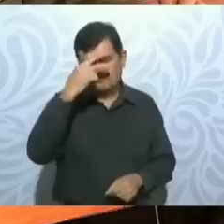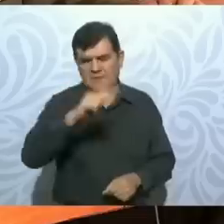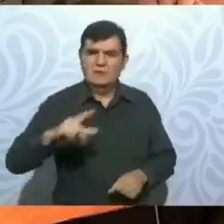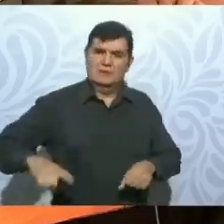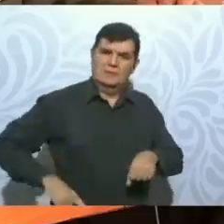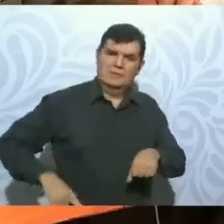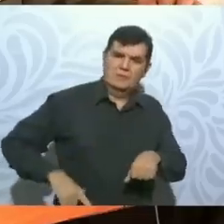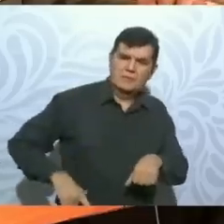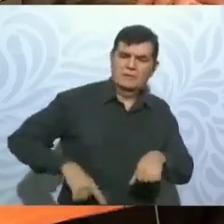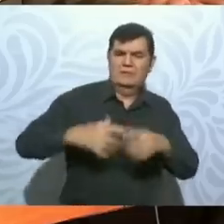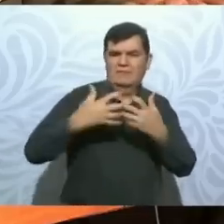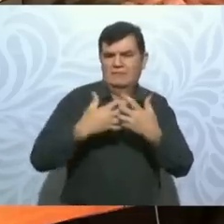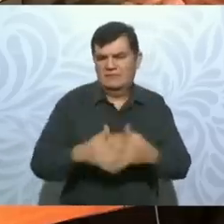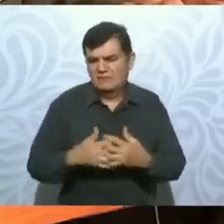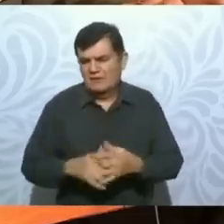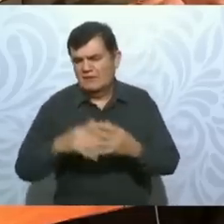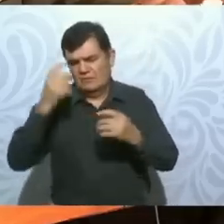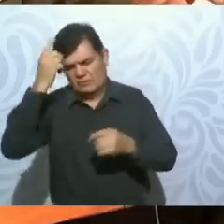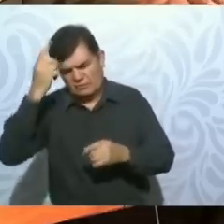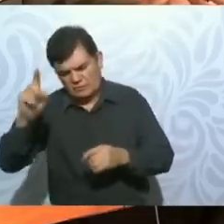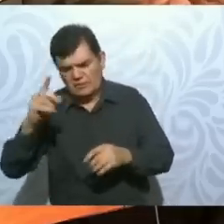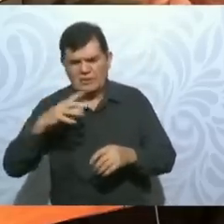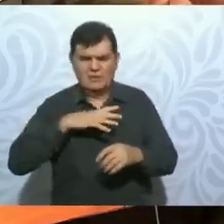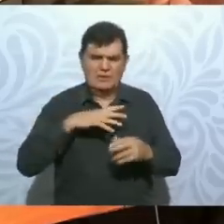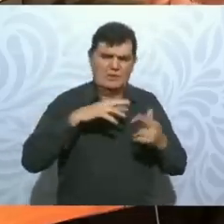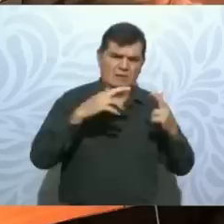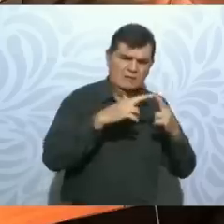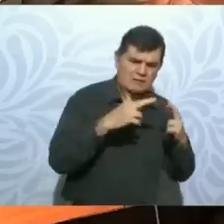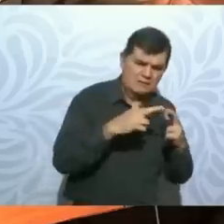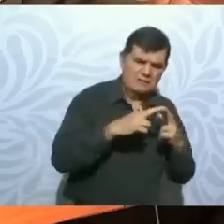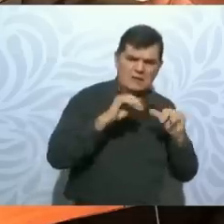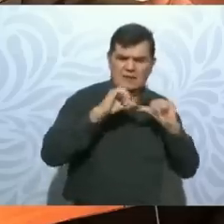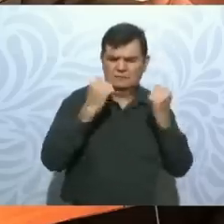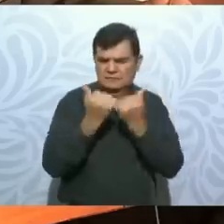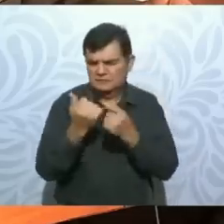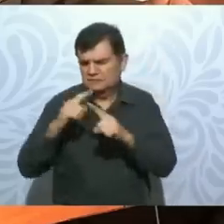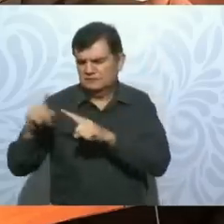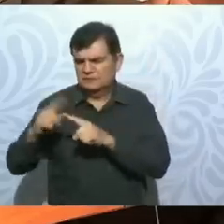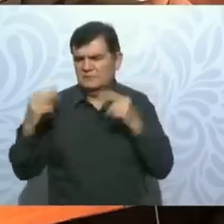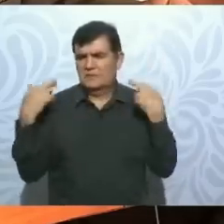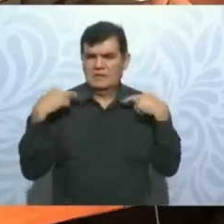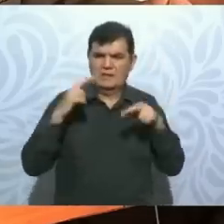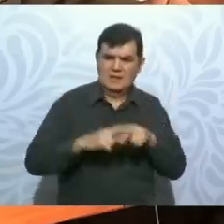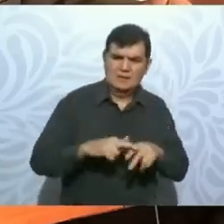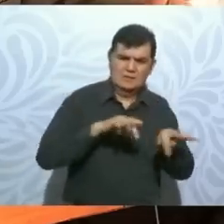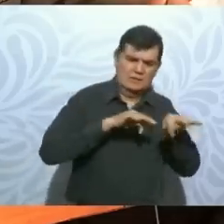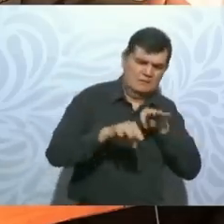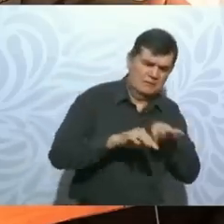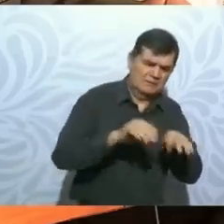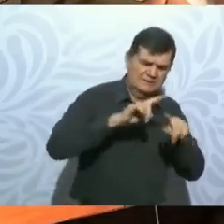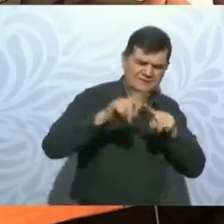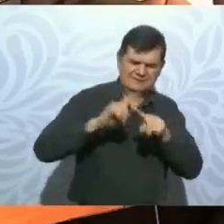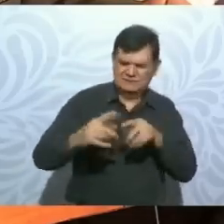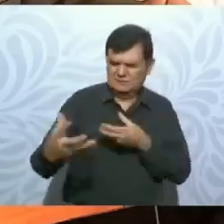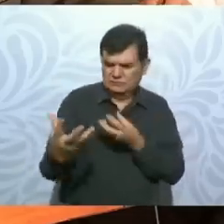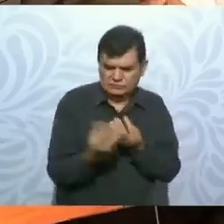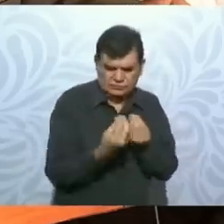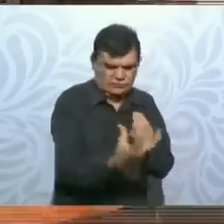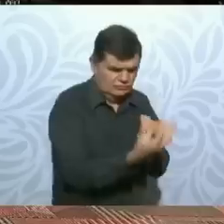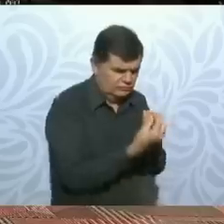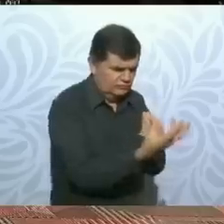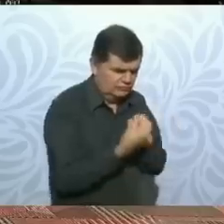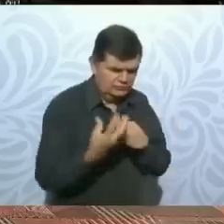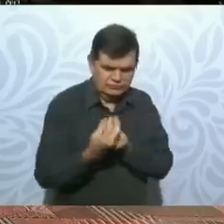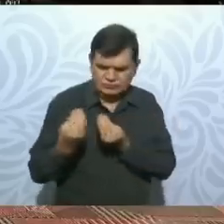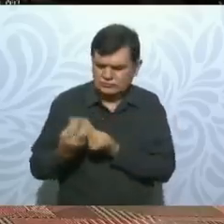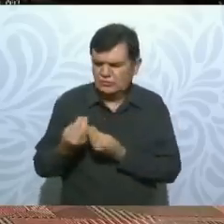empresarios organismos religiosos agrupaciones de maestros trabajadores todas y todos Muchas